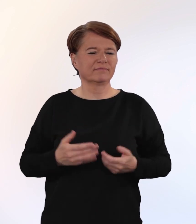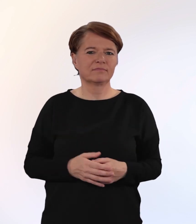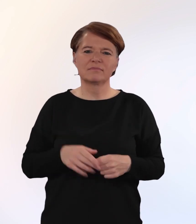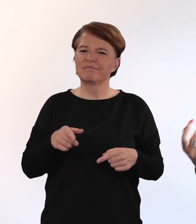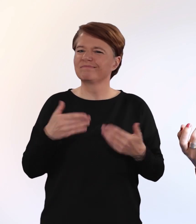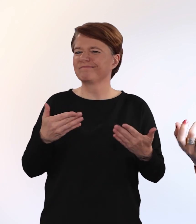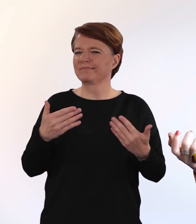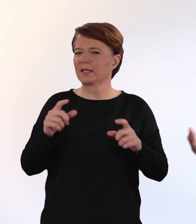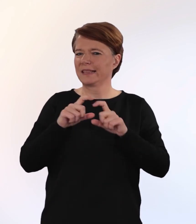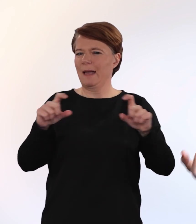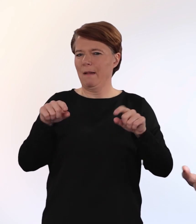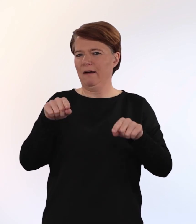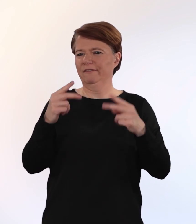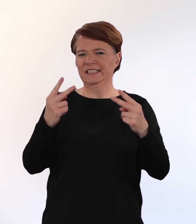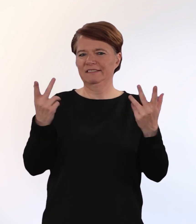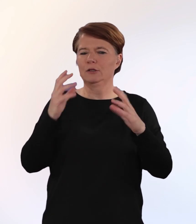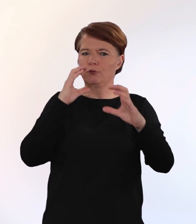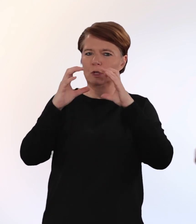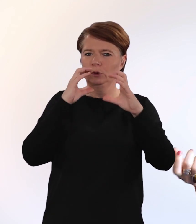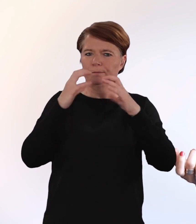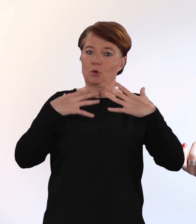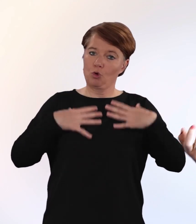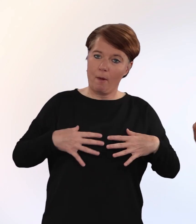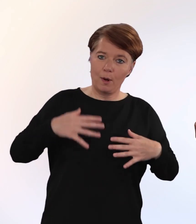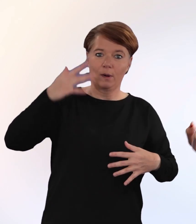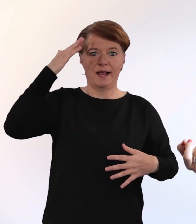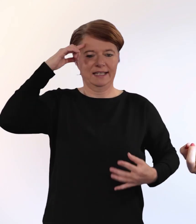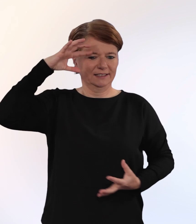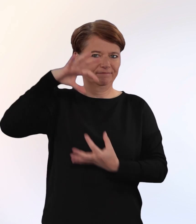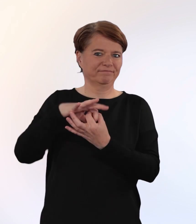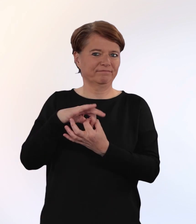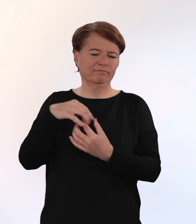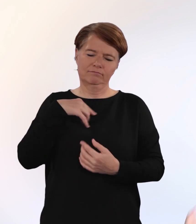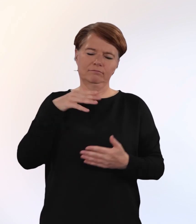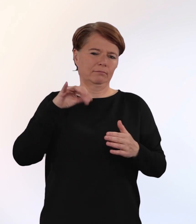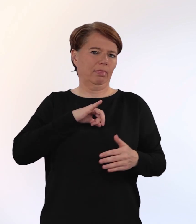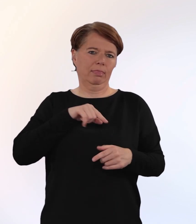Das ist ja auch immer die Kommunikation zwischen Körper und Geist, die mich interessiert.